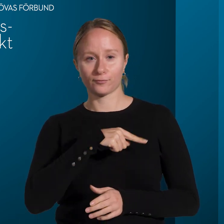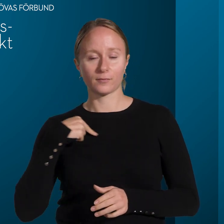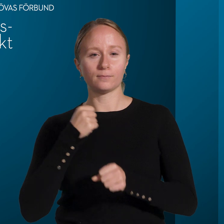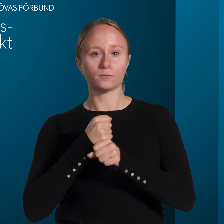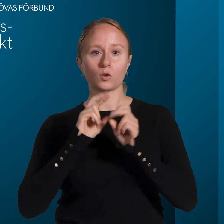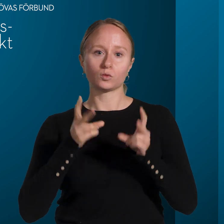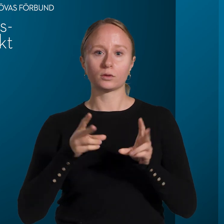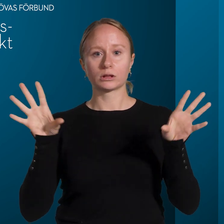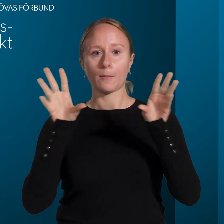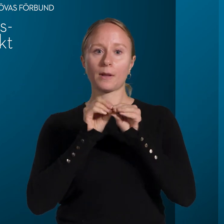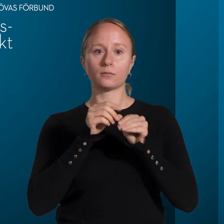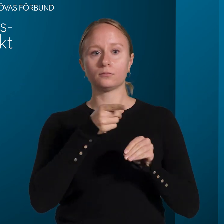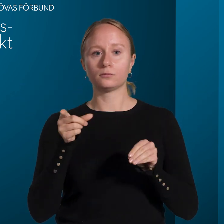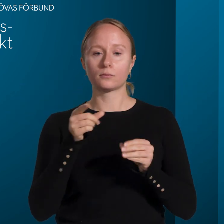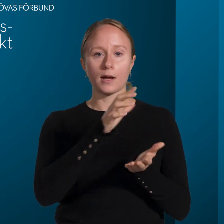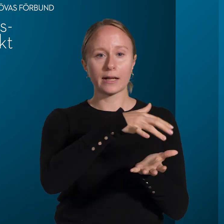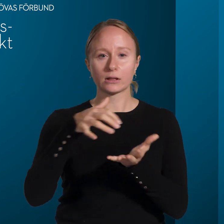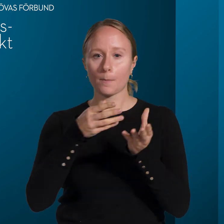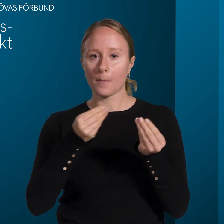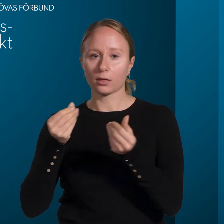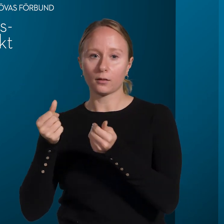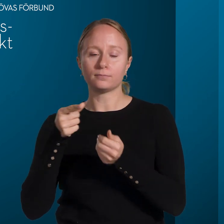Vi utarbetar ett sammandrag av de insamlade materialen, -